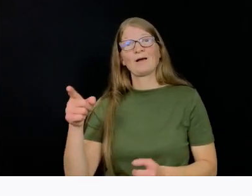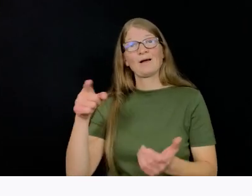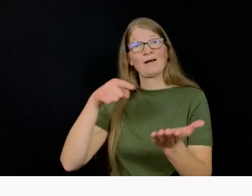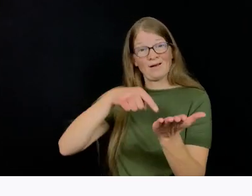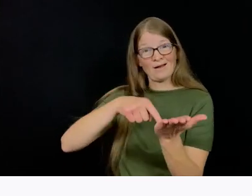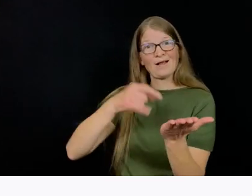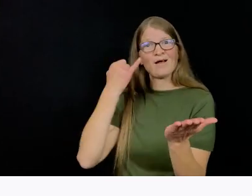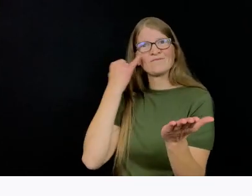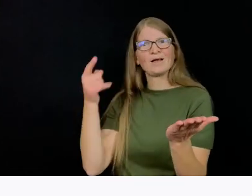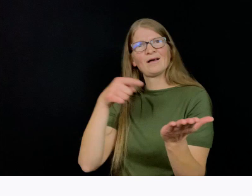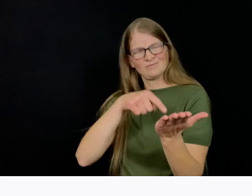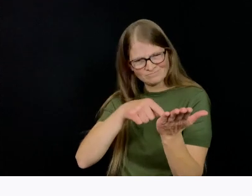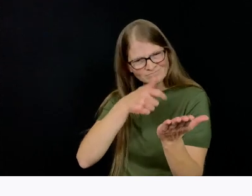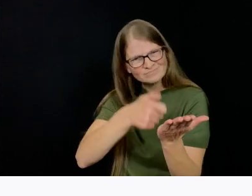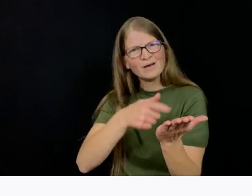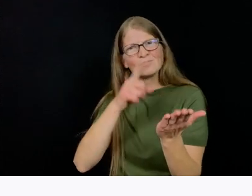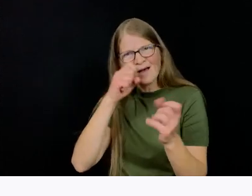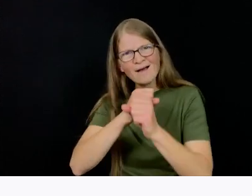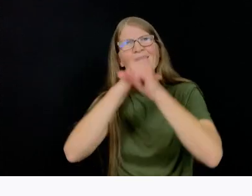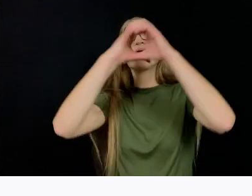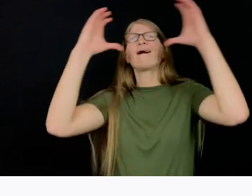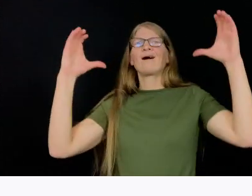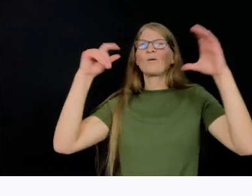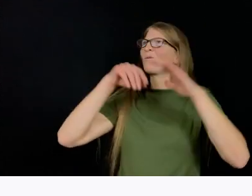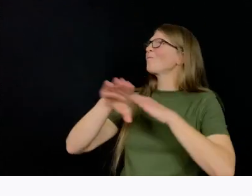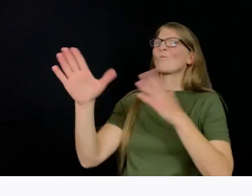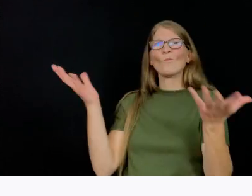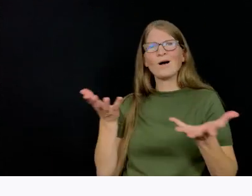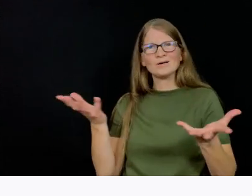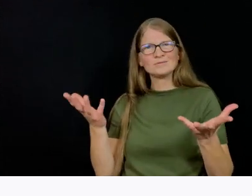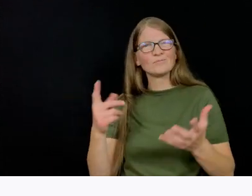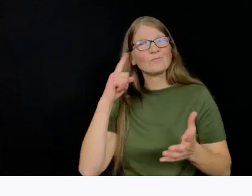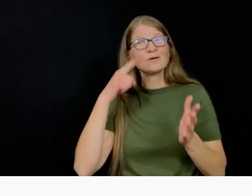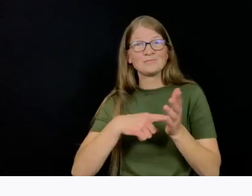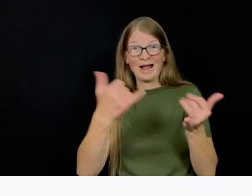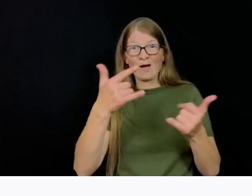خاصة عندما لا يمكنكم الذهاب إلى المتاجر... لرؤية المنتج الذي تريدونه عن قُرب